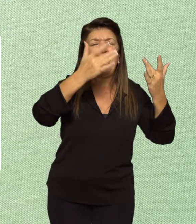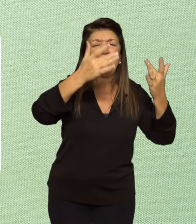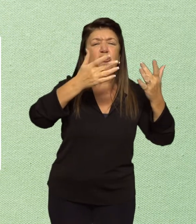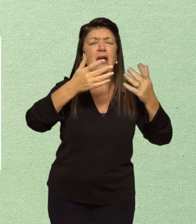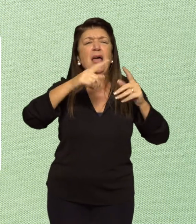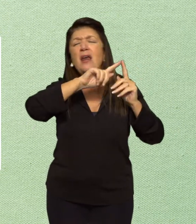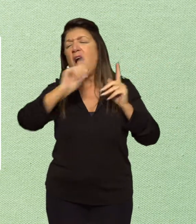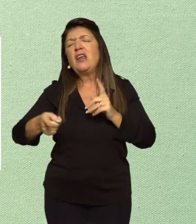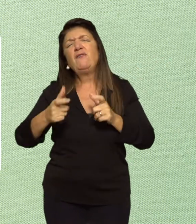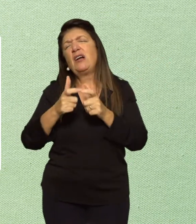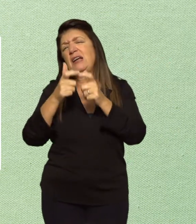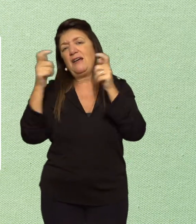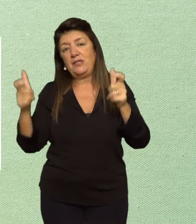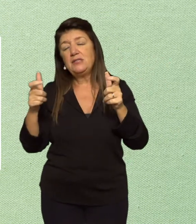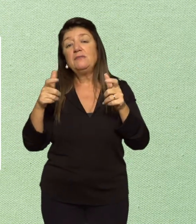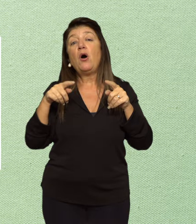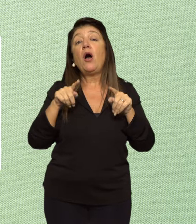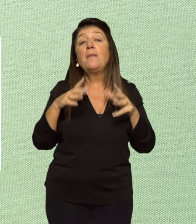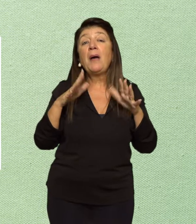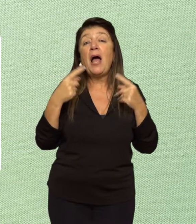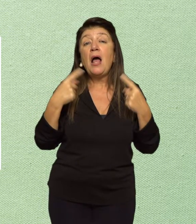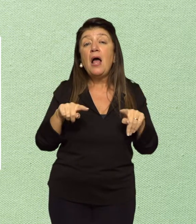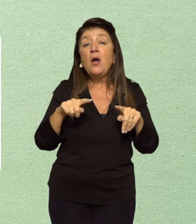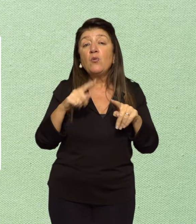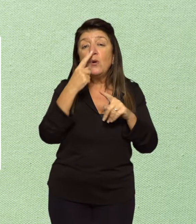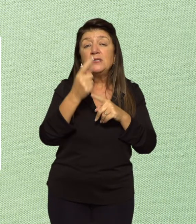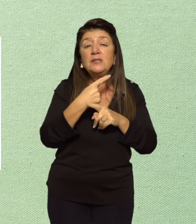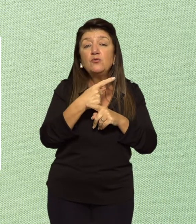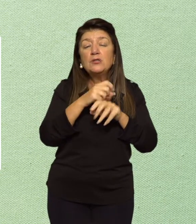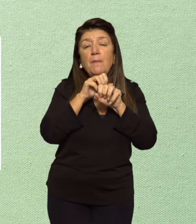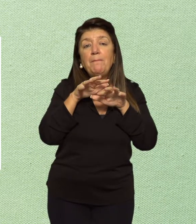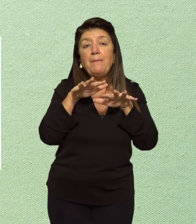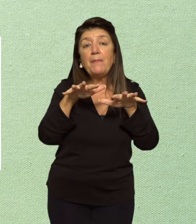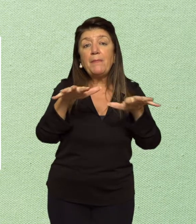essendo un fenomeno sociale è anche qualcosa che dal punto di vista legislativo e dal punto